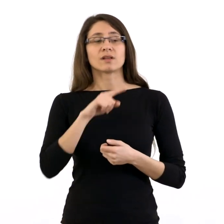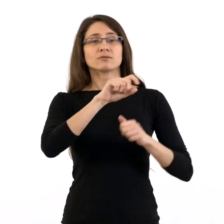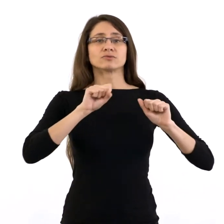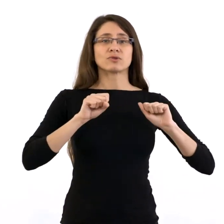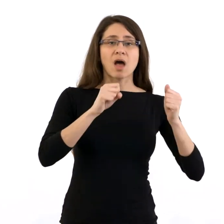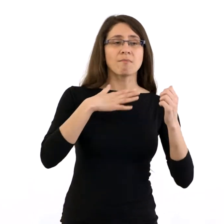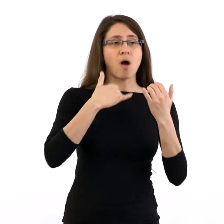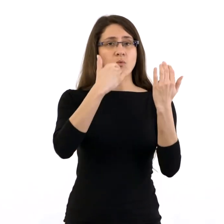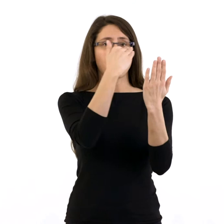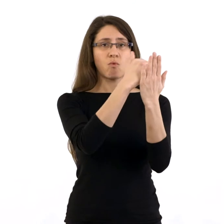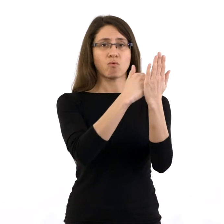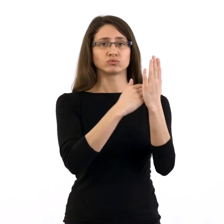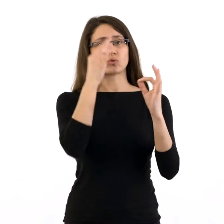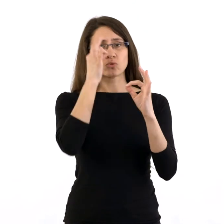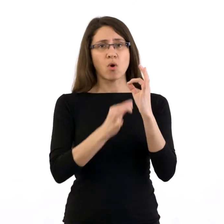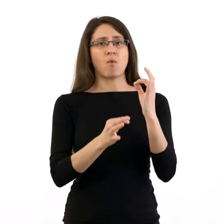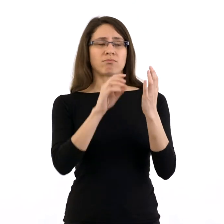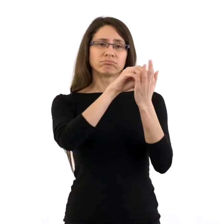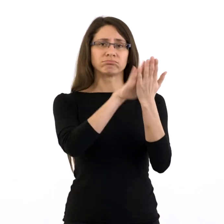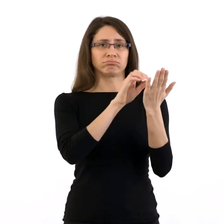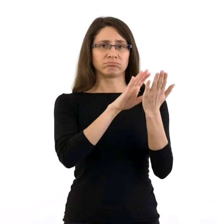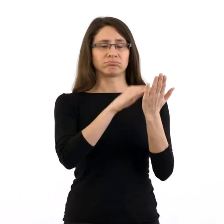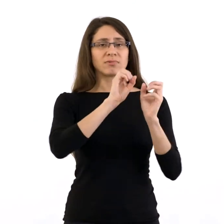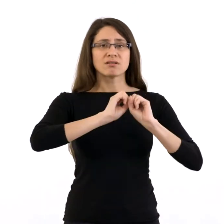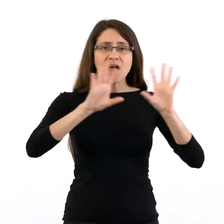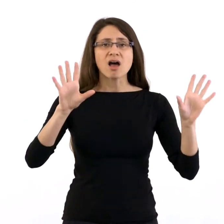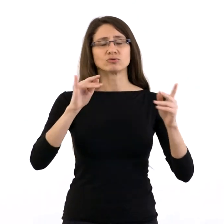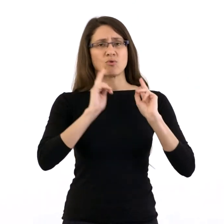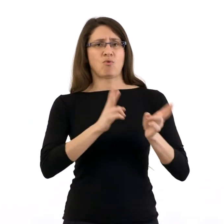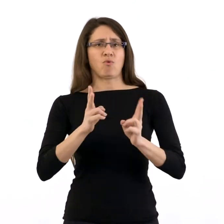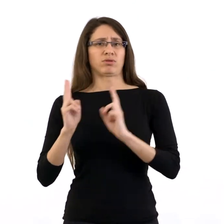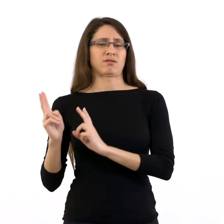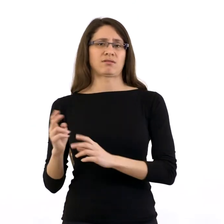proste i konkretne opisy poszczególnych działań,